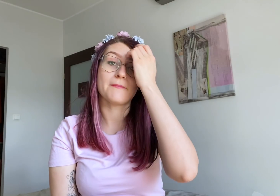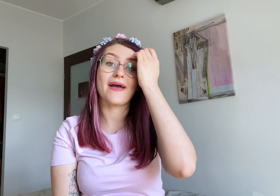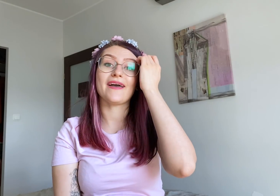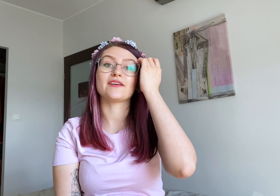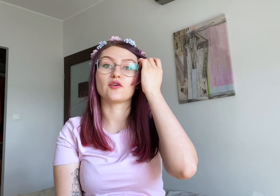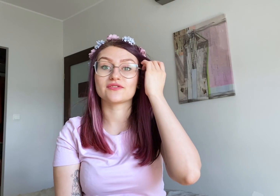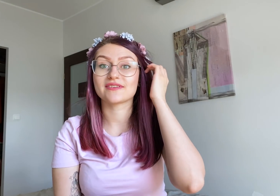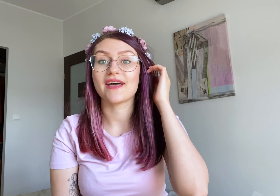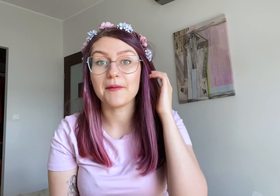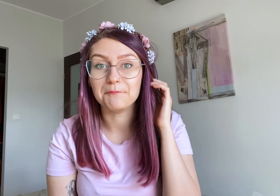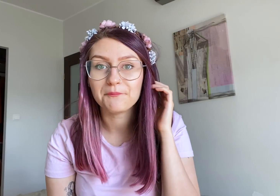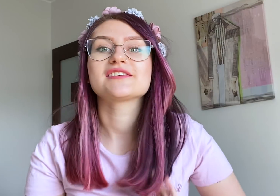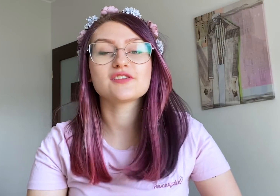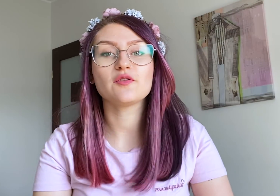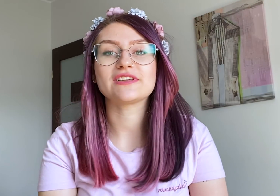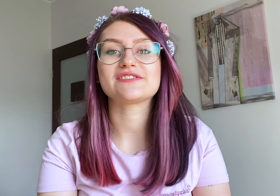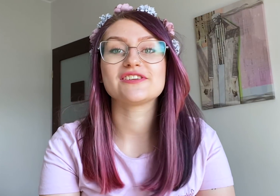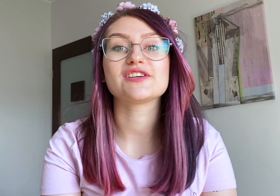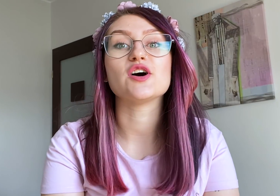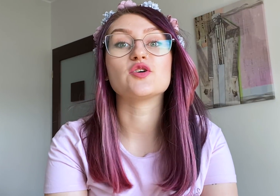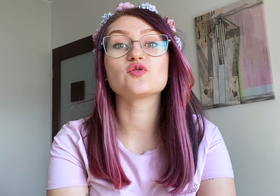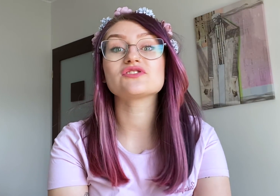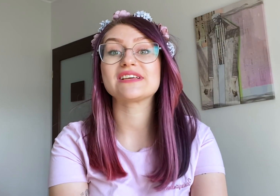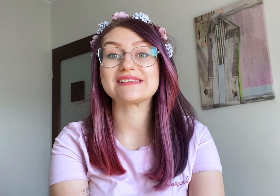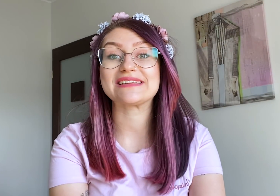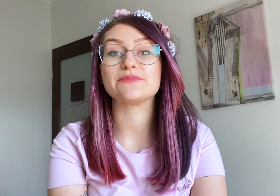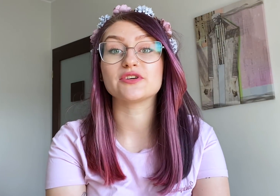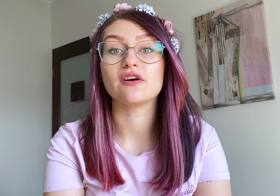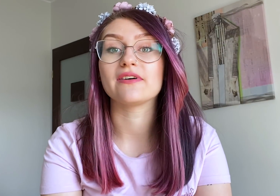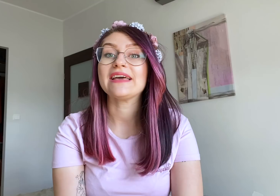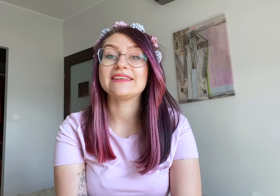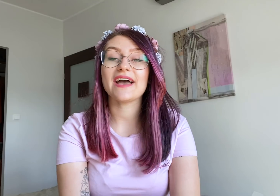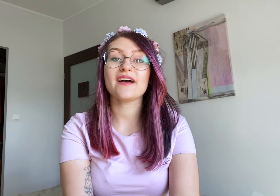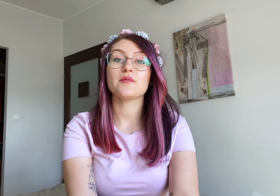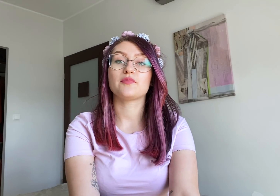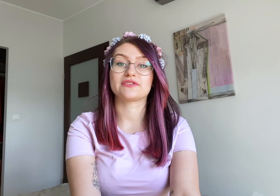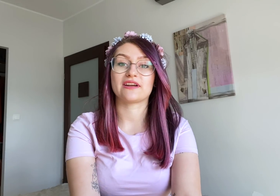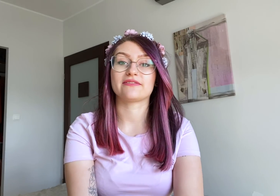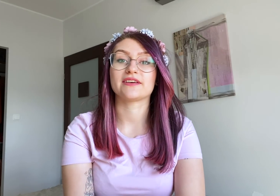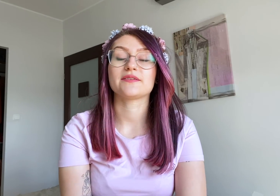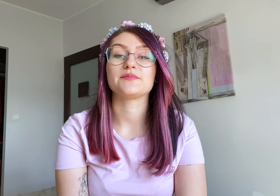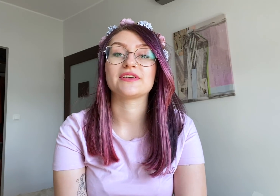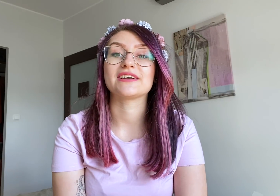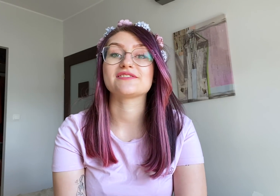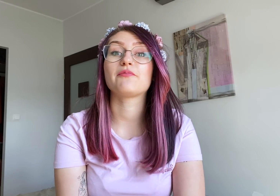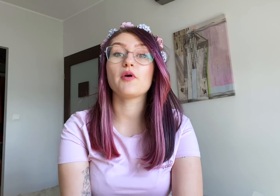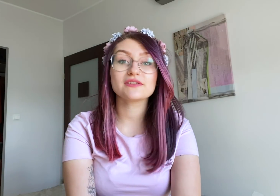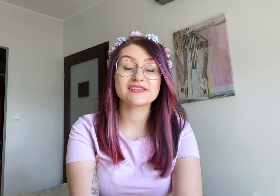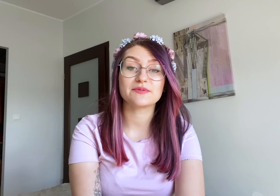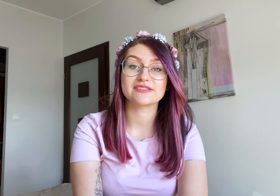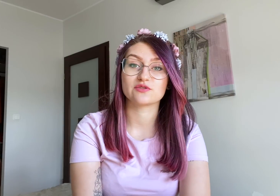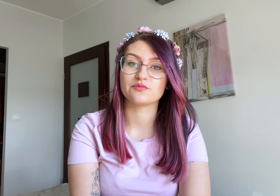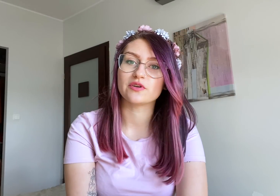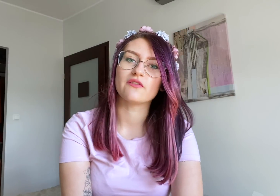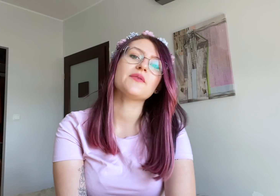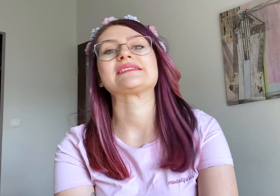PJM. Są na świecie różne języki migowe. Ja potrafię migać w polskim języku migowym.